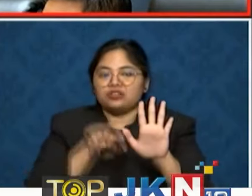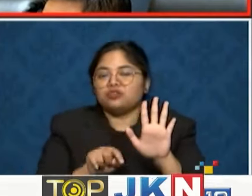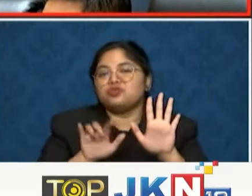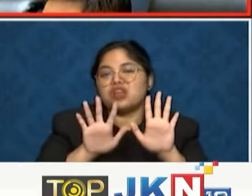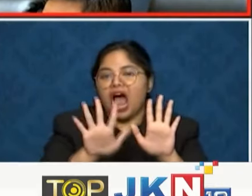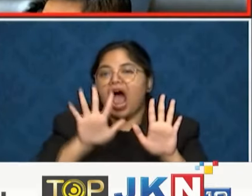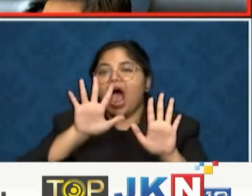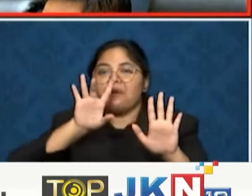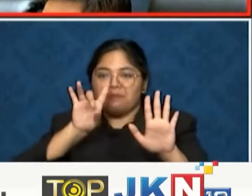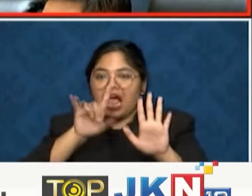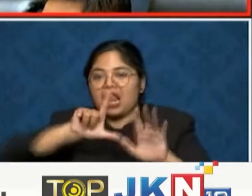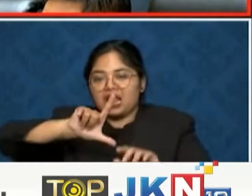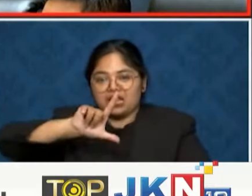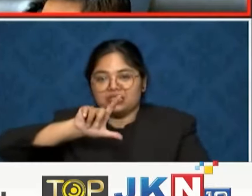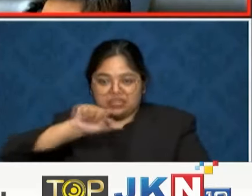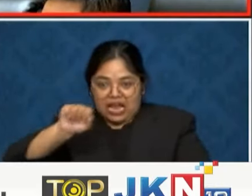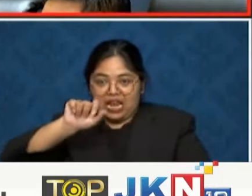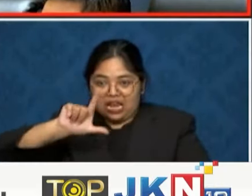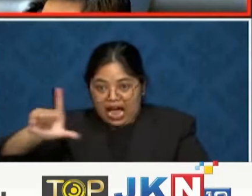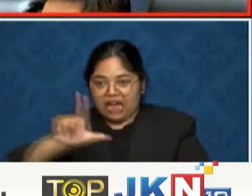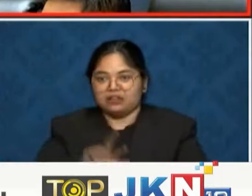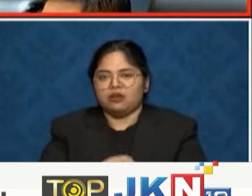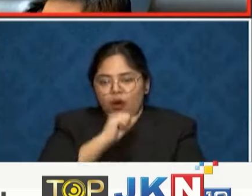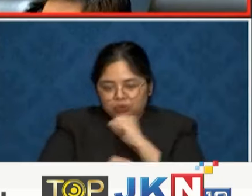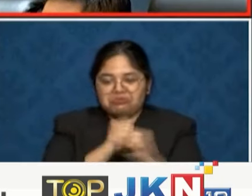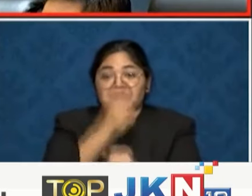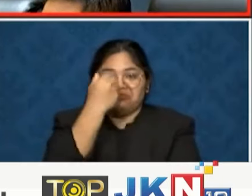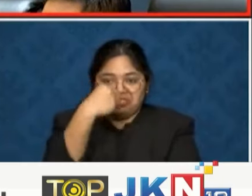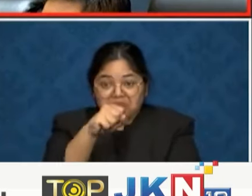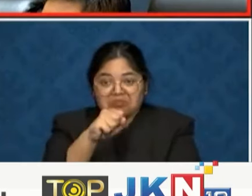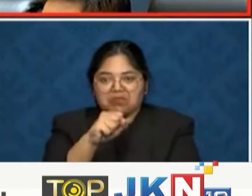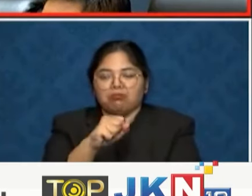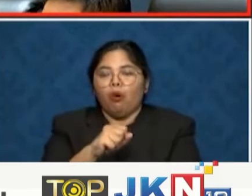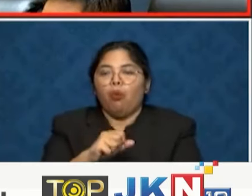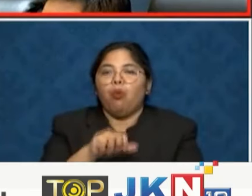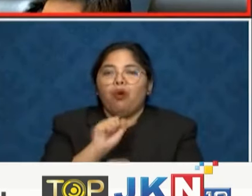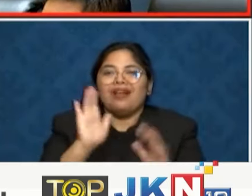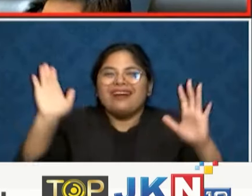ประเทศไทยคือไม่ได้ดูเลยว่าก่อนหน้านี้ รายได้ 4 เดือนต่ำกว่าเป้าจึงขอฝากนายก